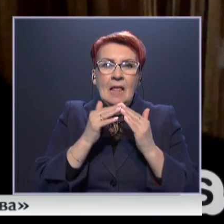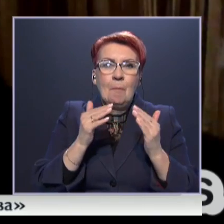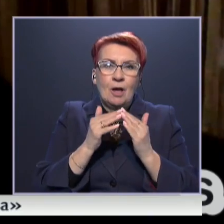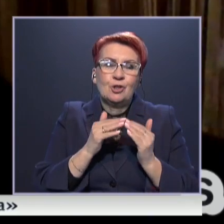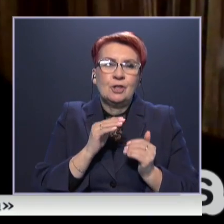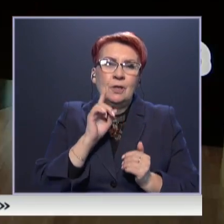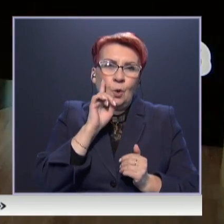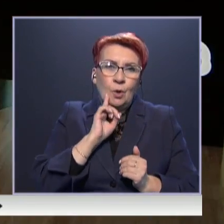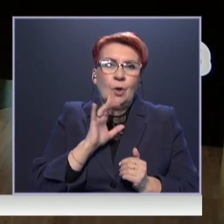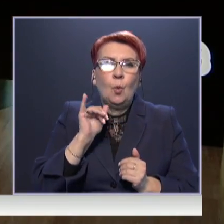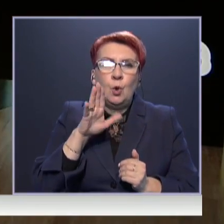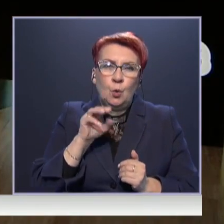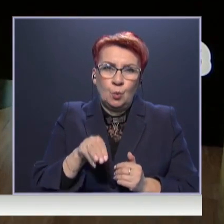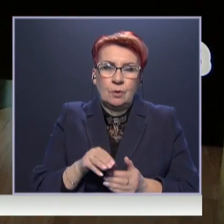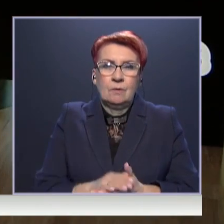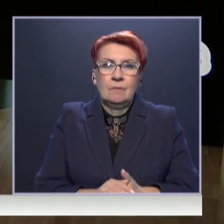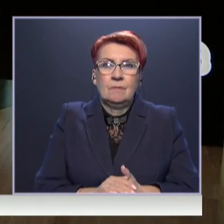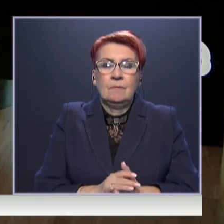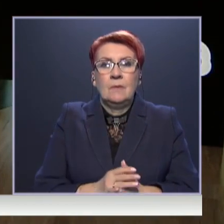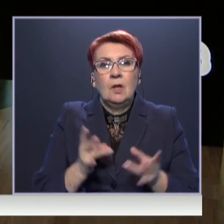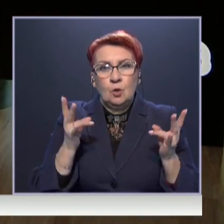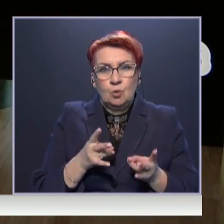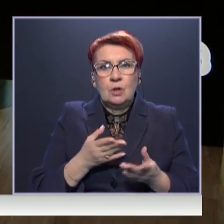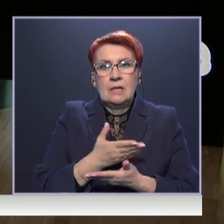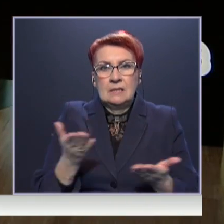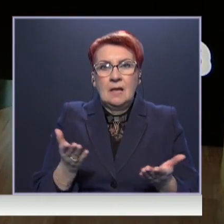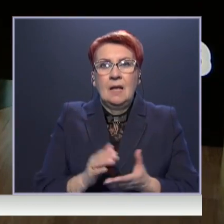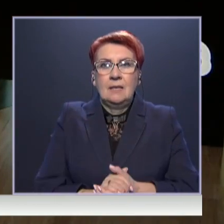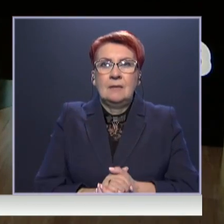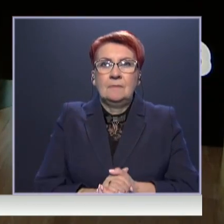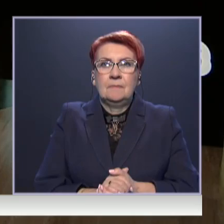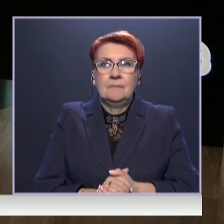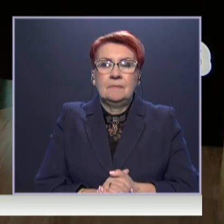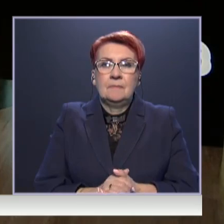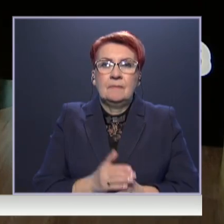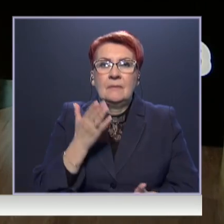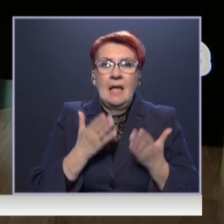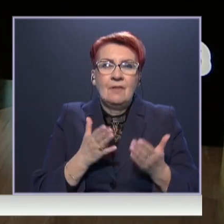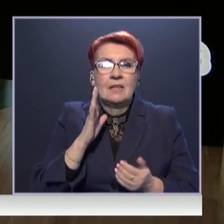нуждаются они больше всего наверное в понимании и